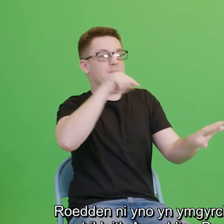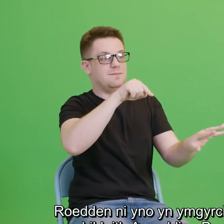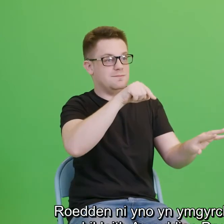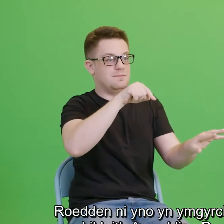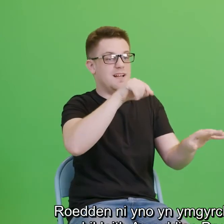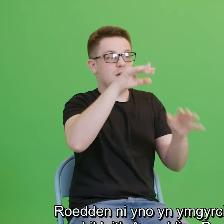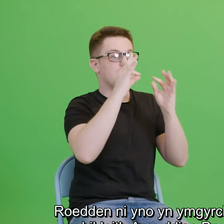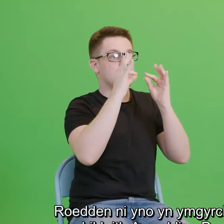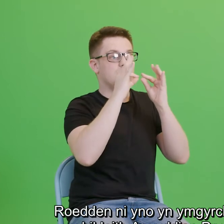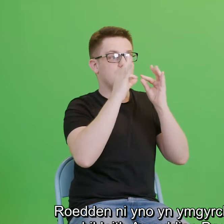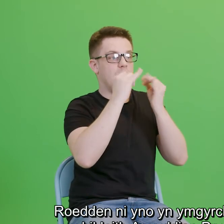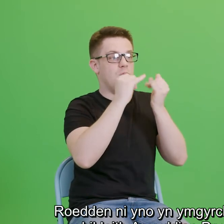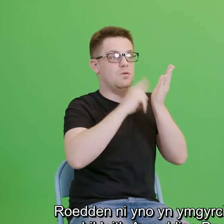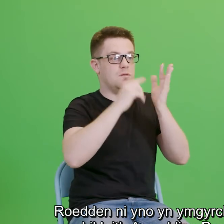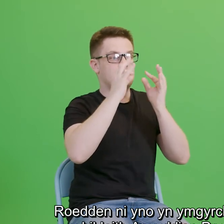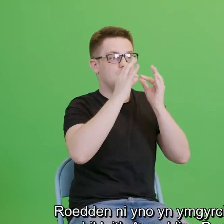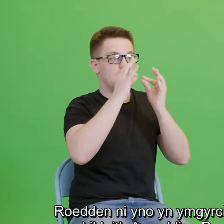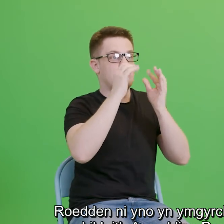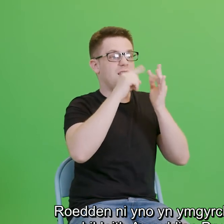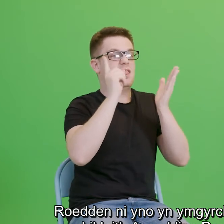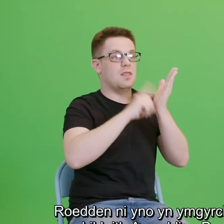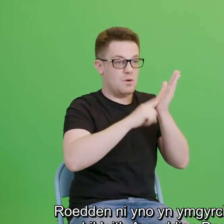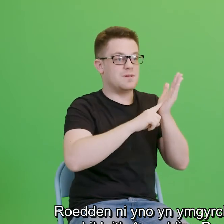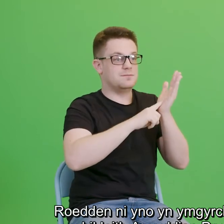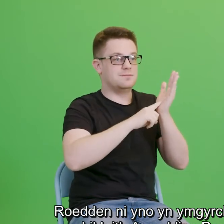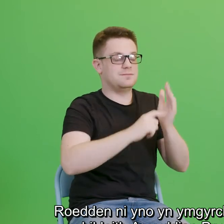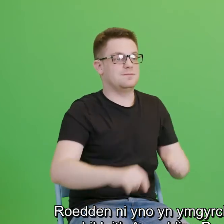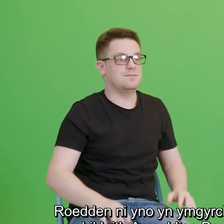Roedden ni yno yn ymgyrchu dros y bil Iaith Arwyddion Prydain.